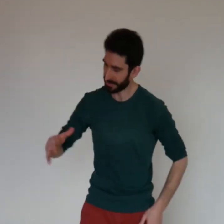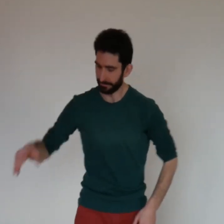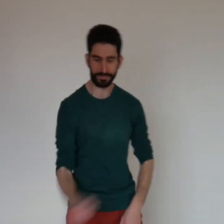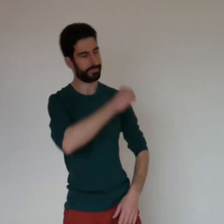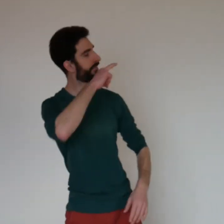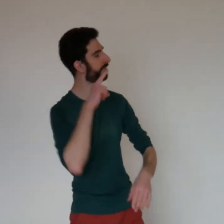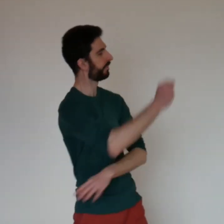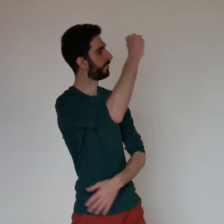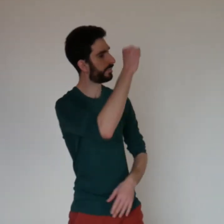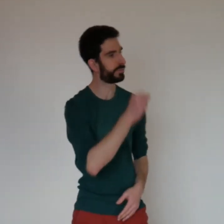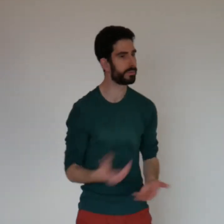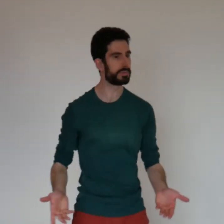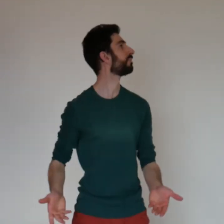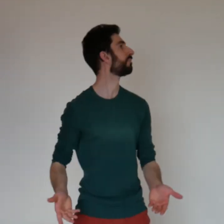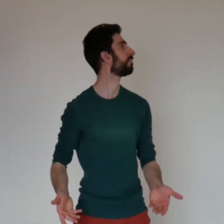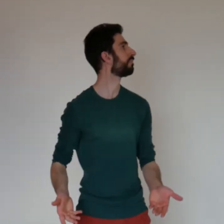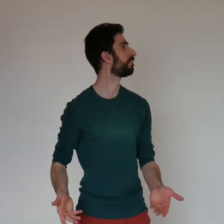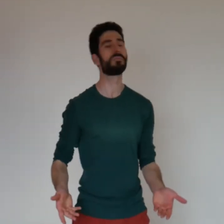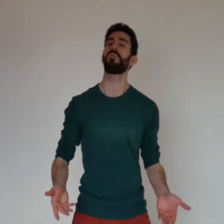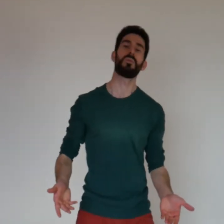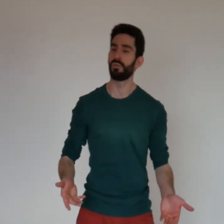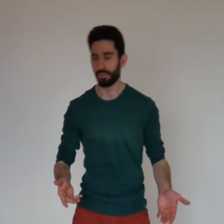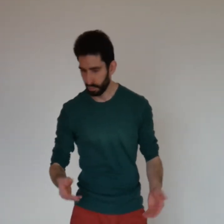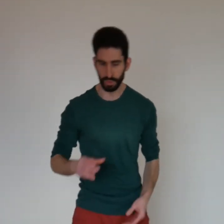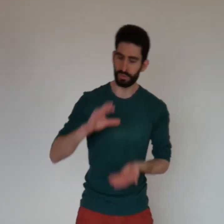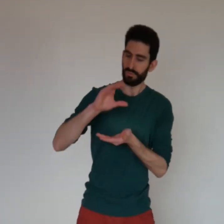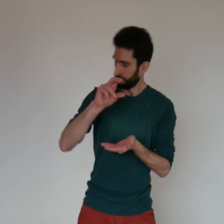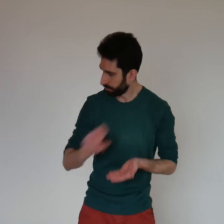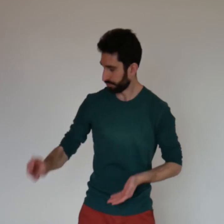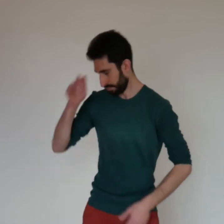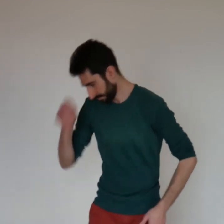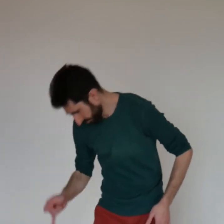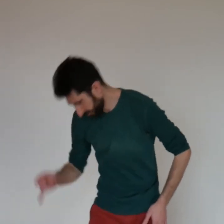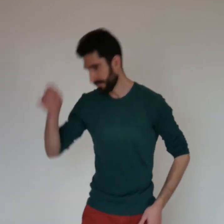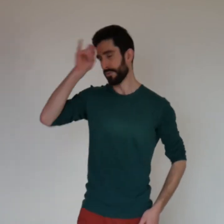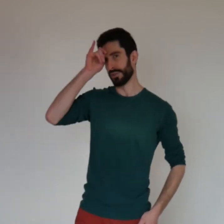Hop, je prends son travail et je pars. Oh non, je veux la payer pour lui rendre hommage.